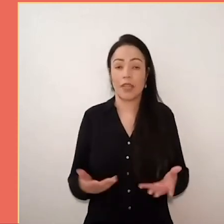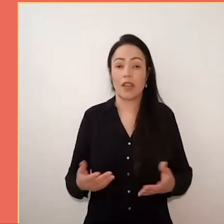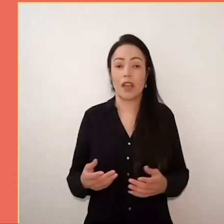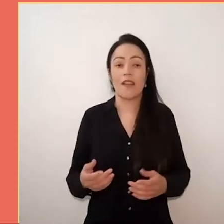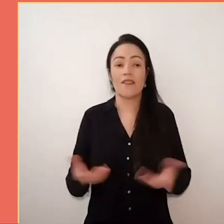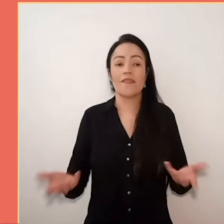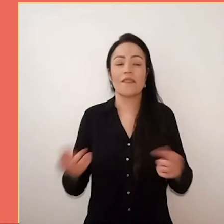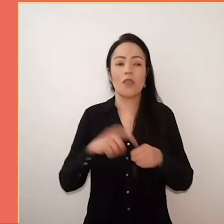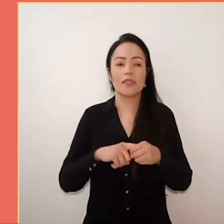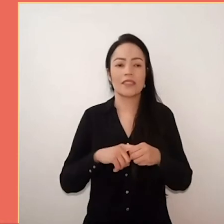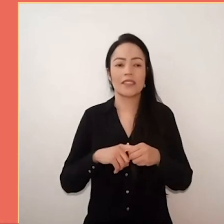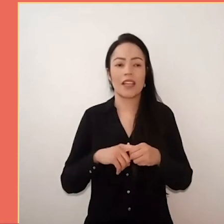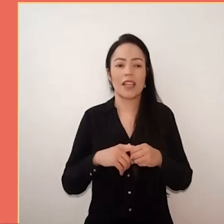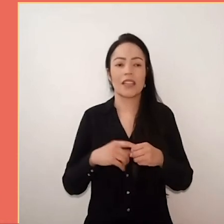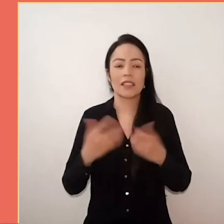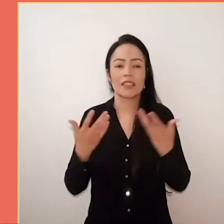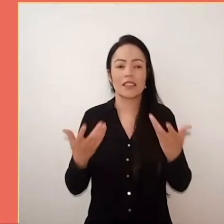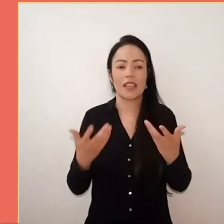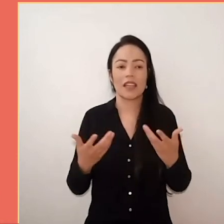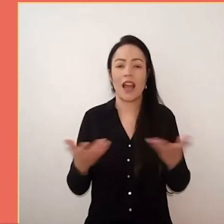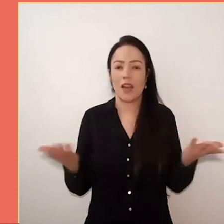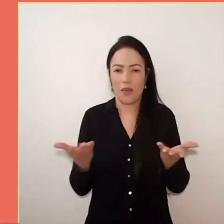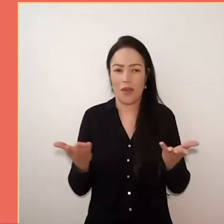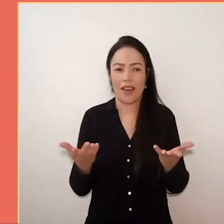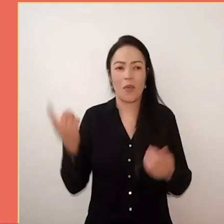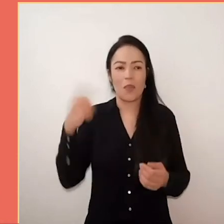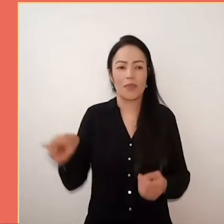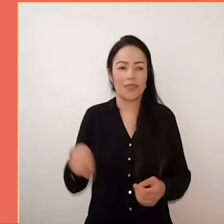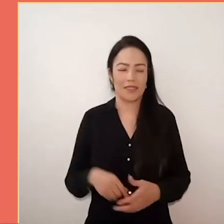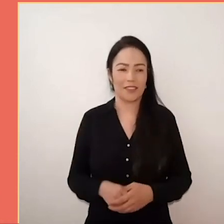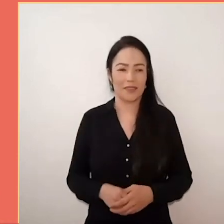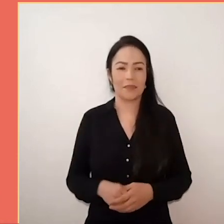e queria abrir agora a última rodada,